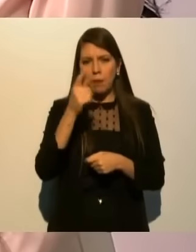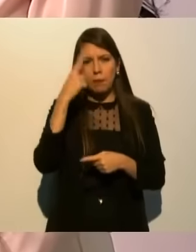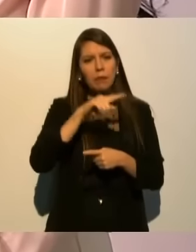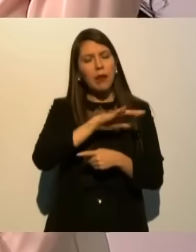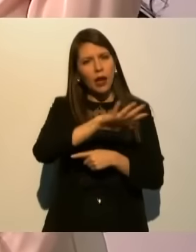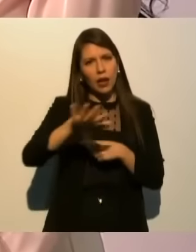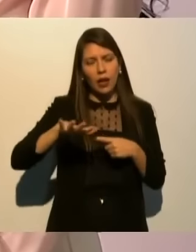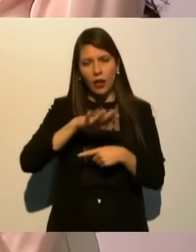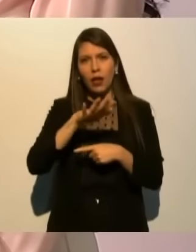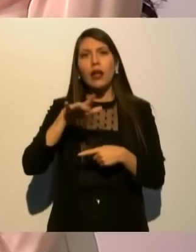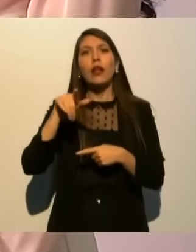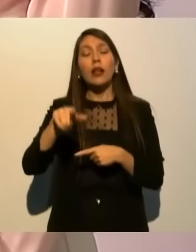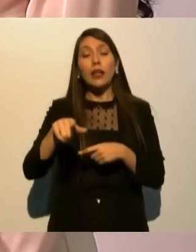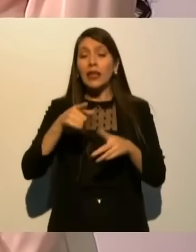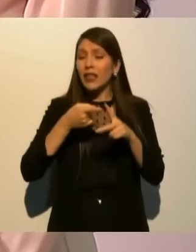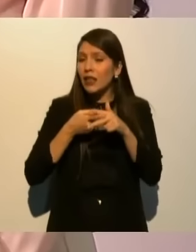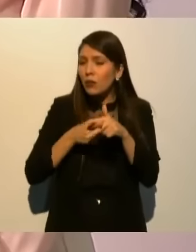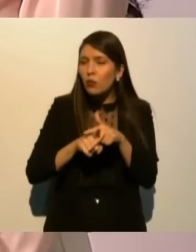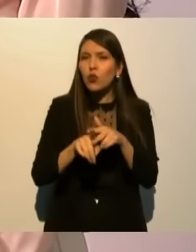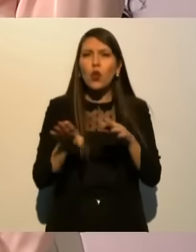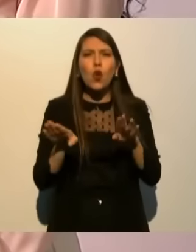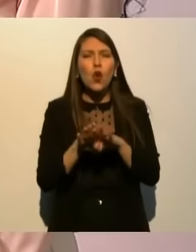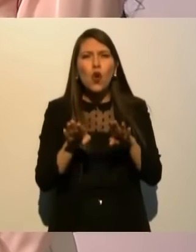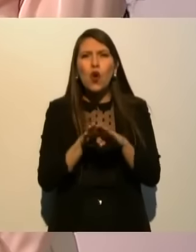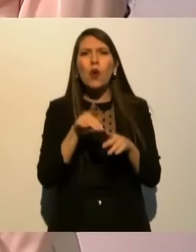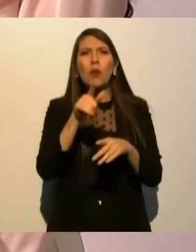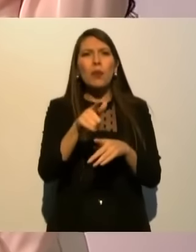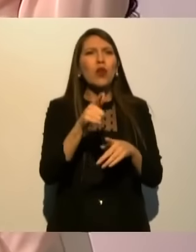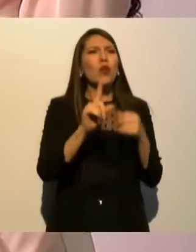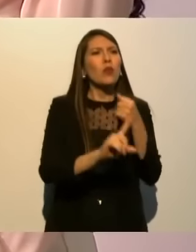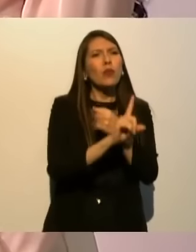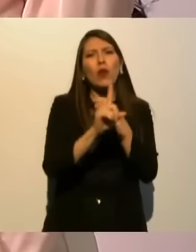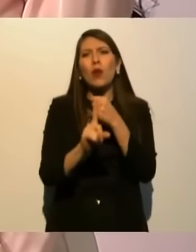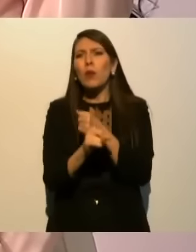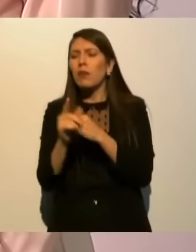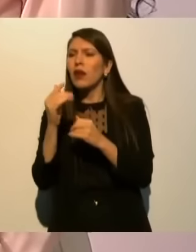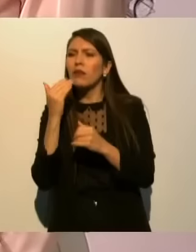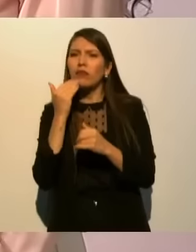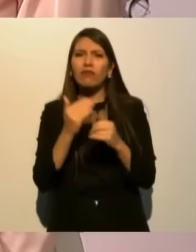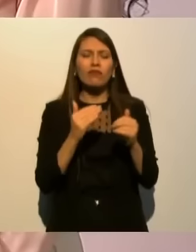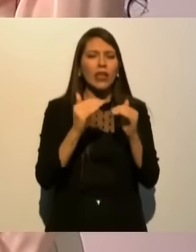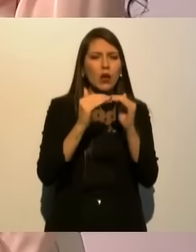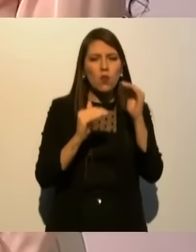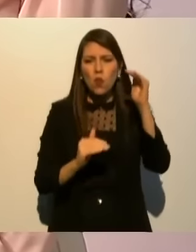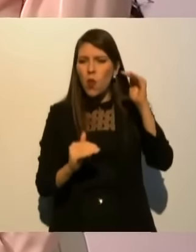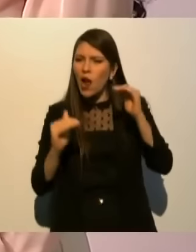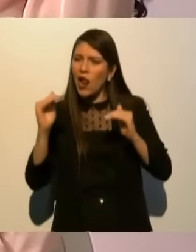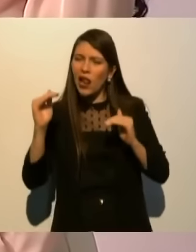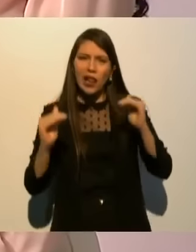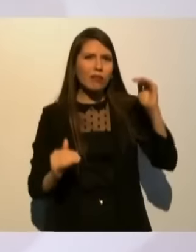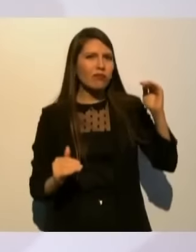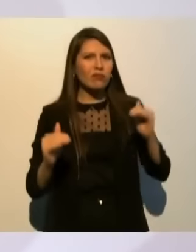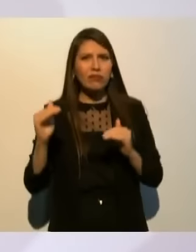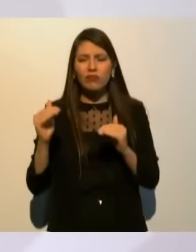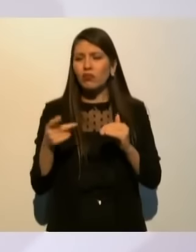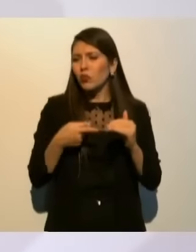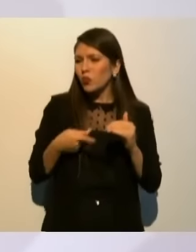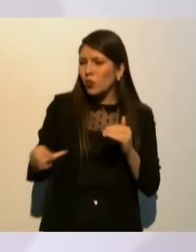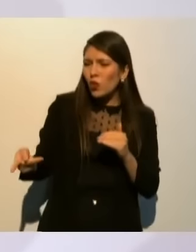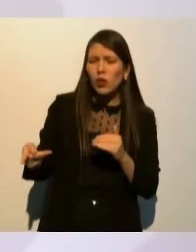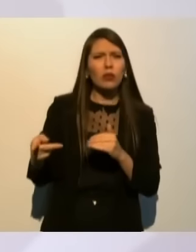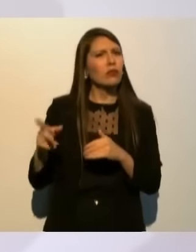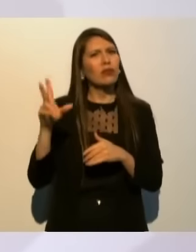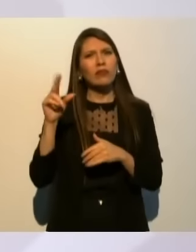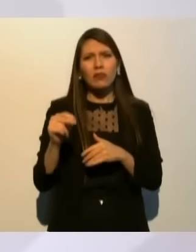un vehículo para cerrar las de desigualdad y marginación que durante muchos años hemos vivido